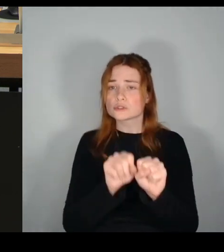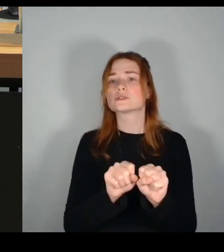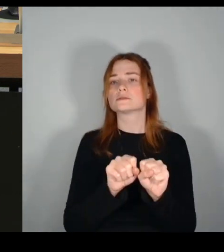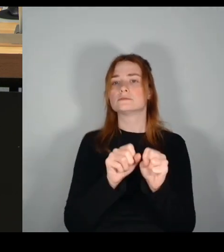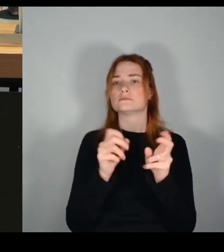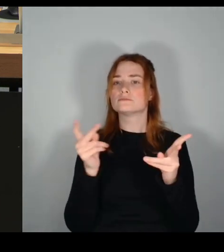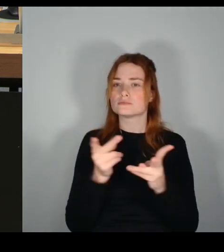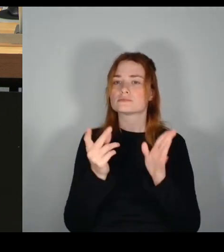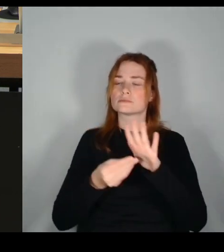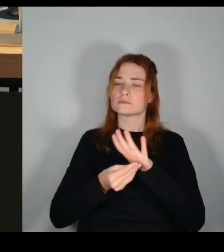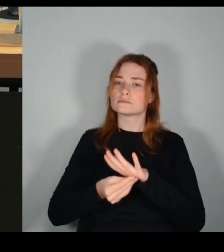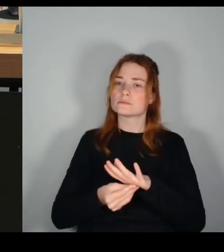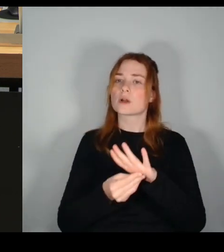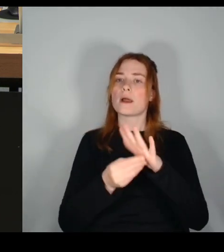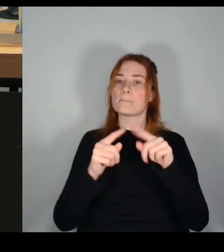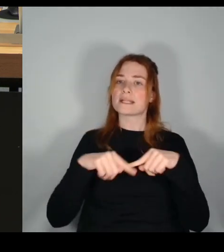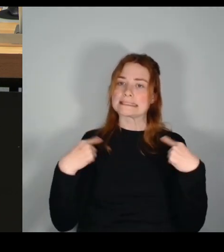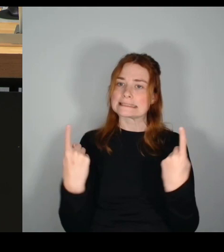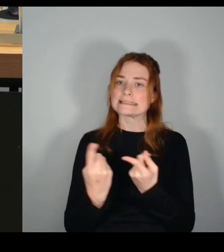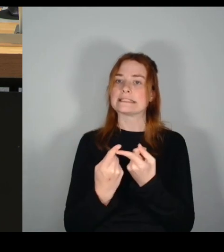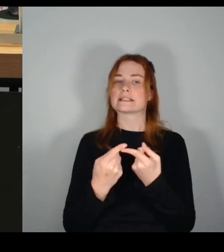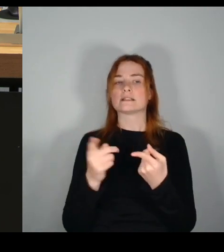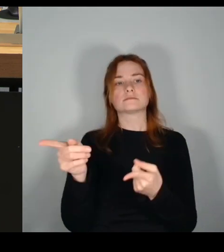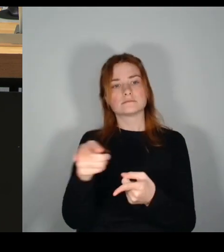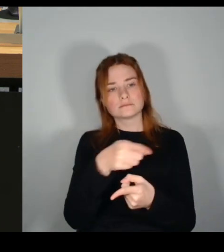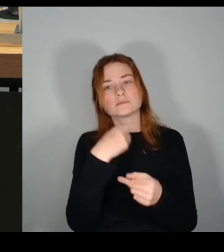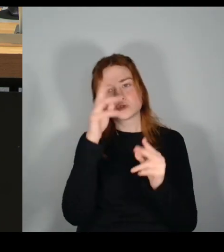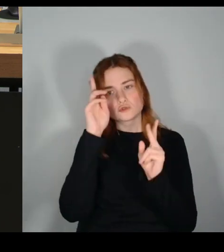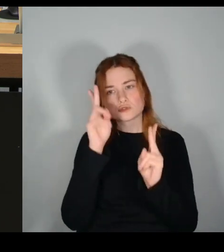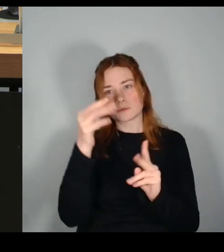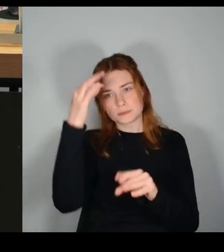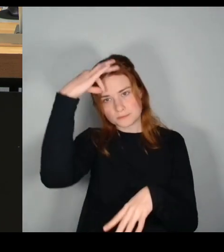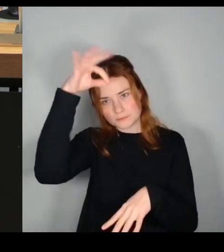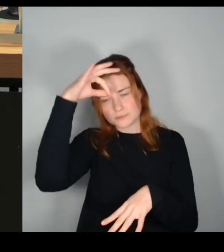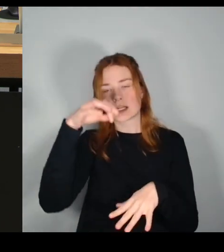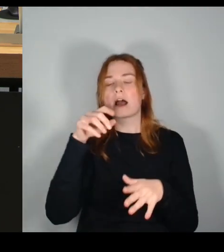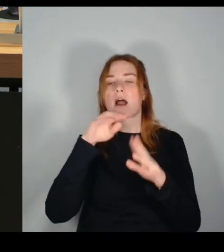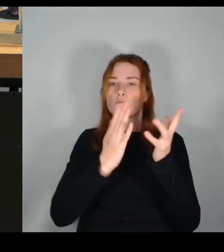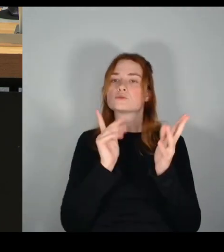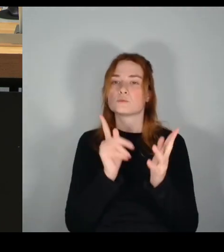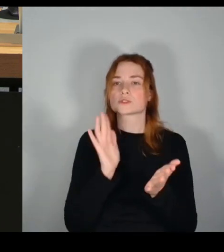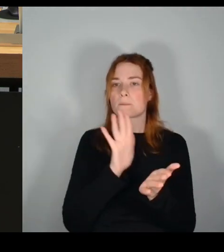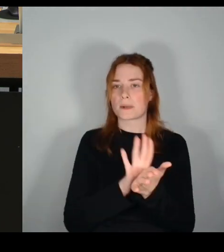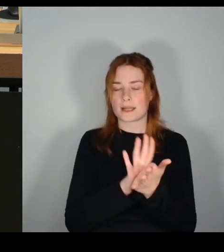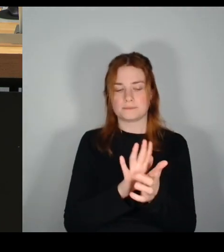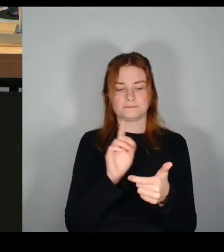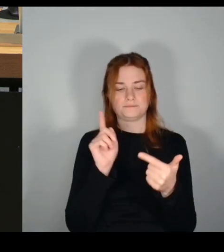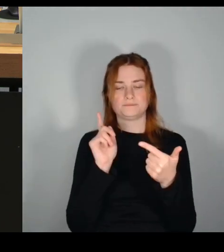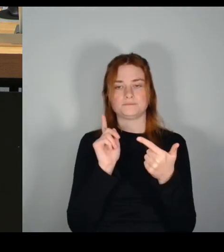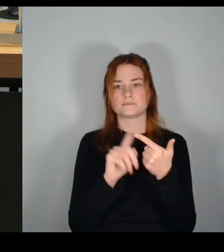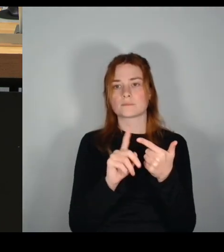Erster Punkt Ja, endlich. Das hat aber gedauert. Jetzt hier. Danke schön. So.